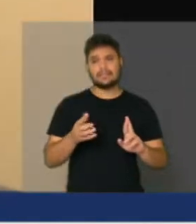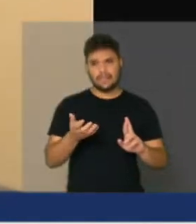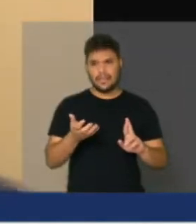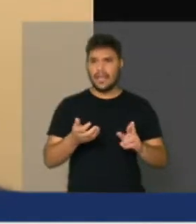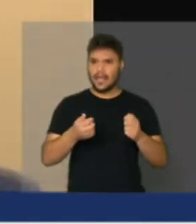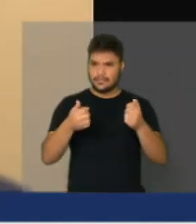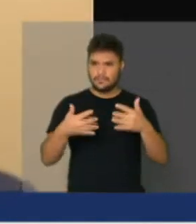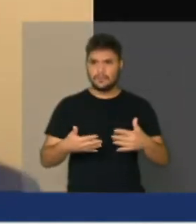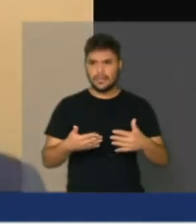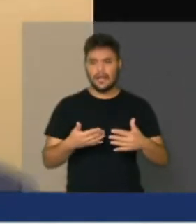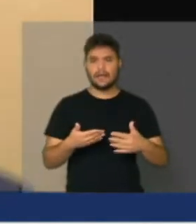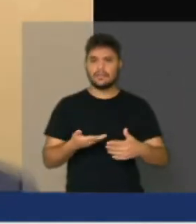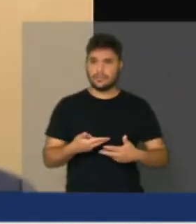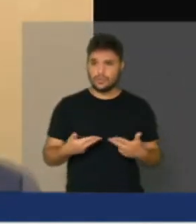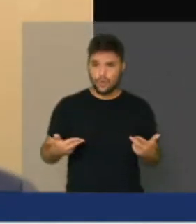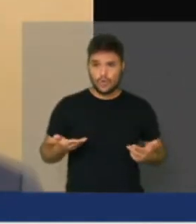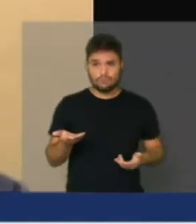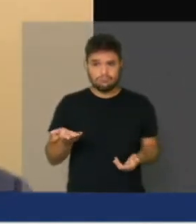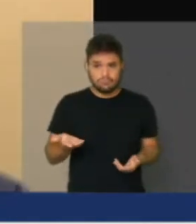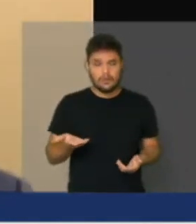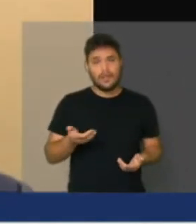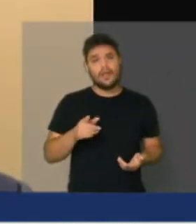QUESTÃO... ACHA QUE HÁ QUESTÕES FUNDAMENTAIS ENVOLVIDAS E É LÓGICO HORA QUE NÓS VAMOS NOS CONCENTRAR